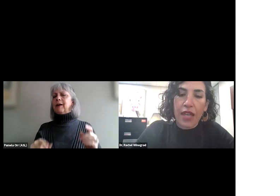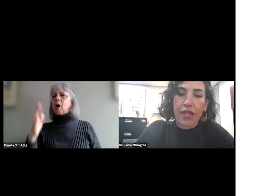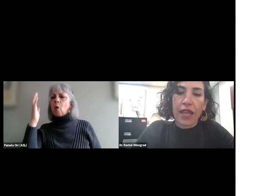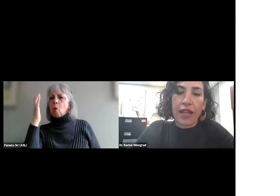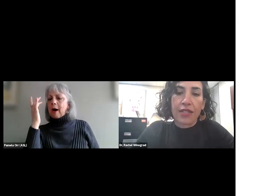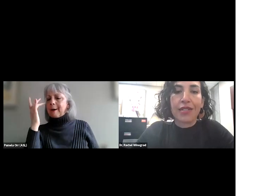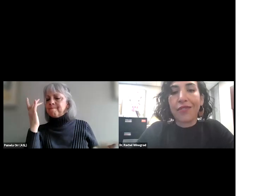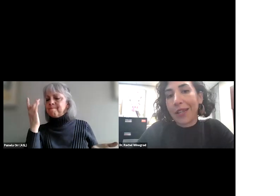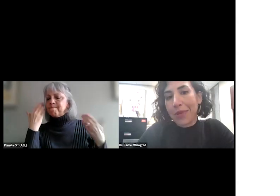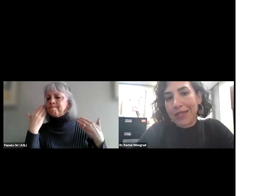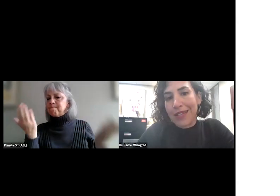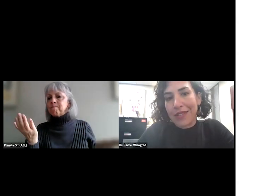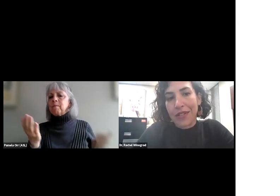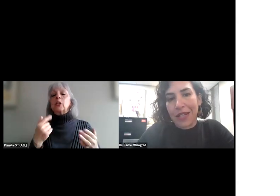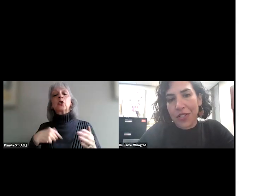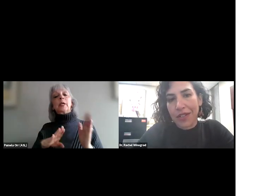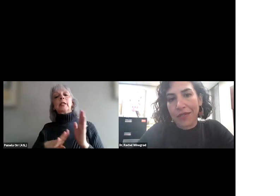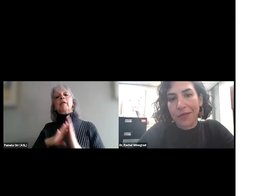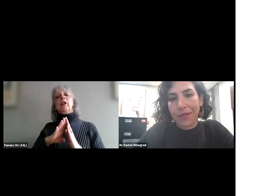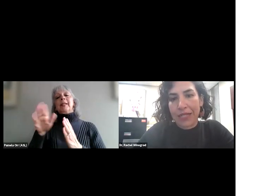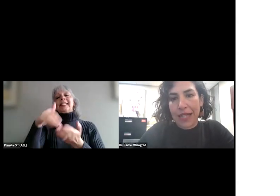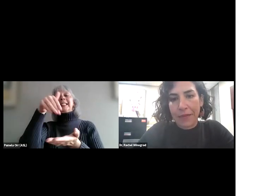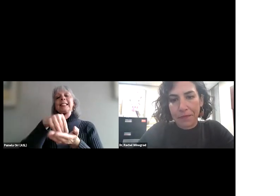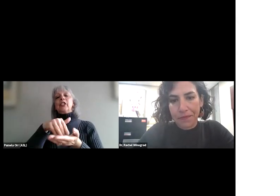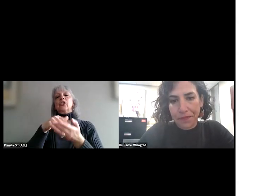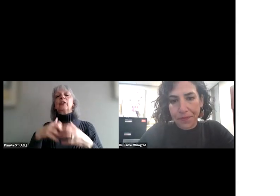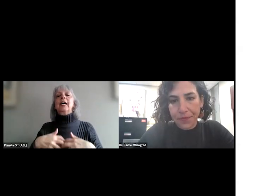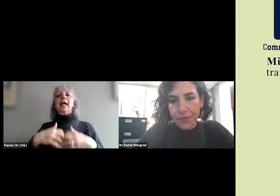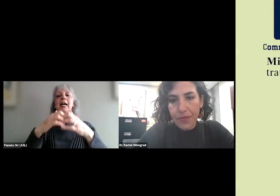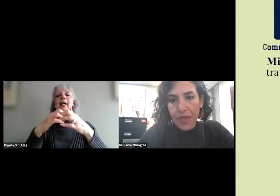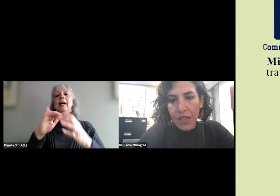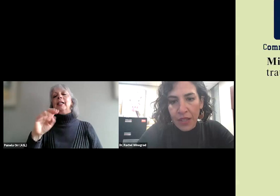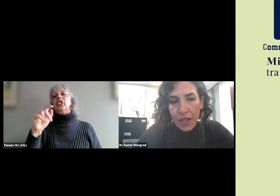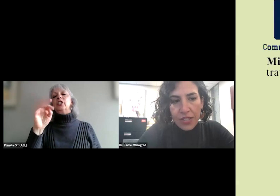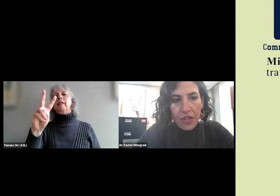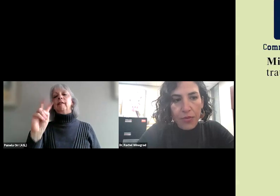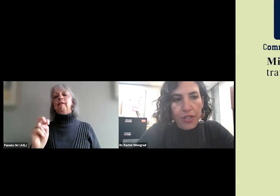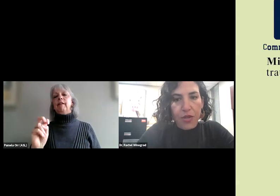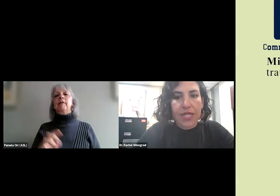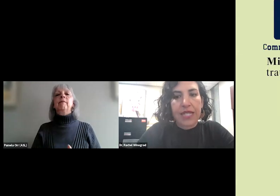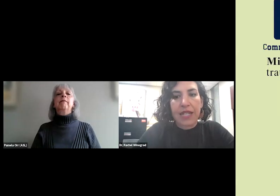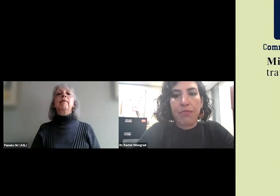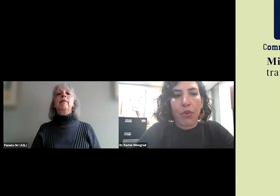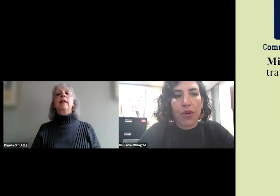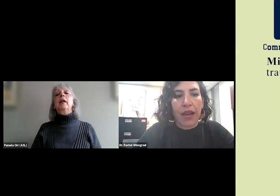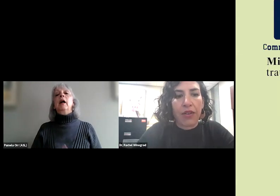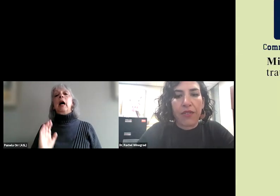Eso nos llevó a desarrollar la Iniciativa para Centrar. Siguiente diapositiva. Nuestro proyecto de Centrar nació efectivamente